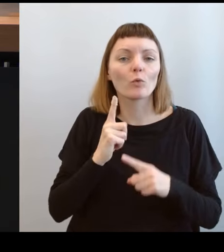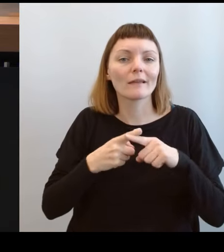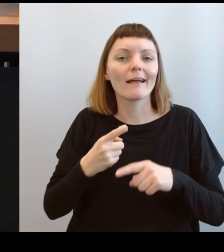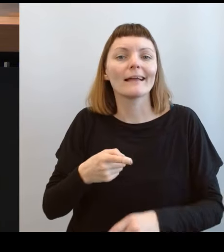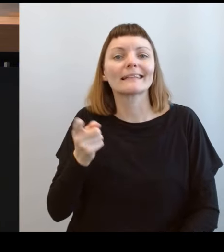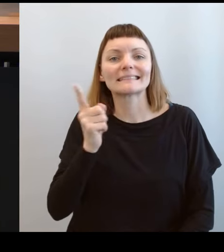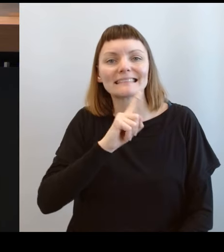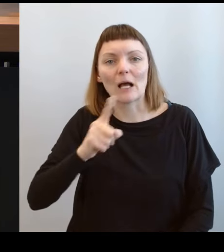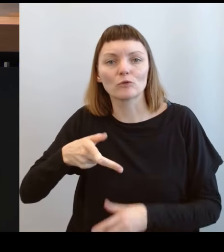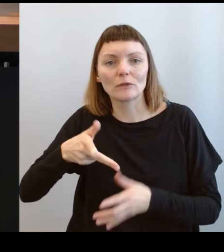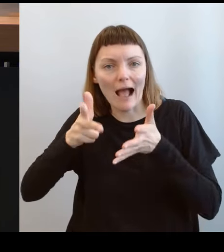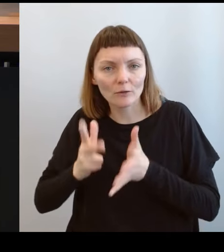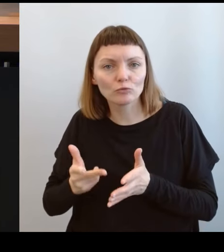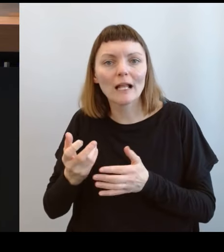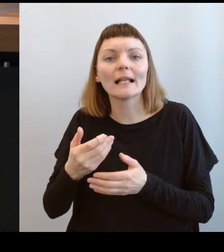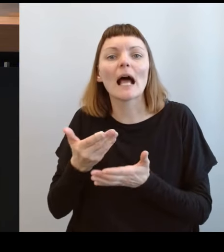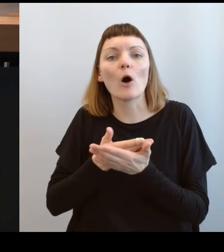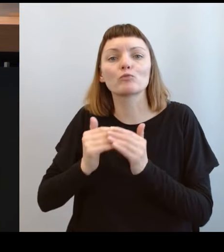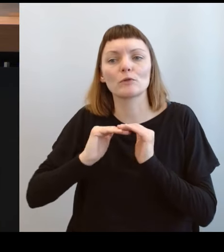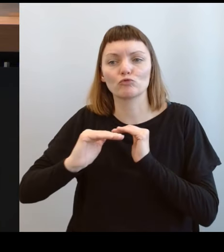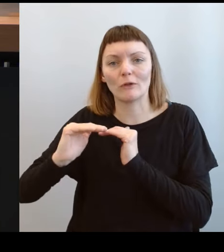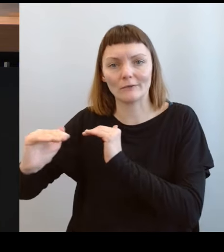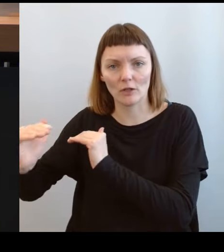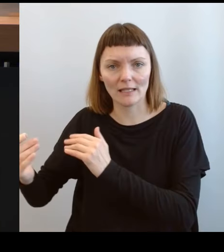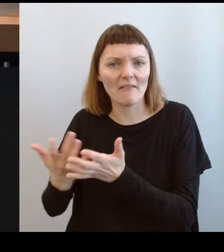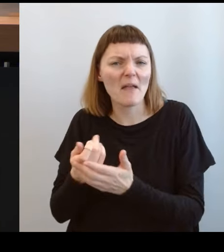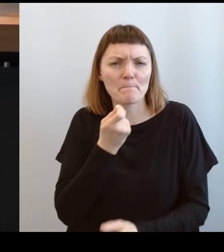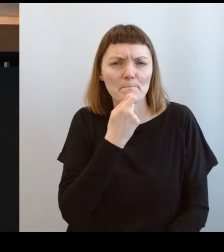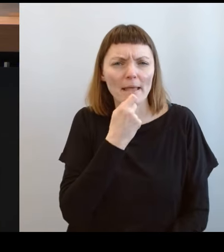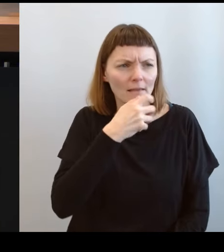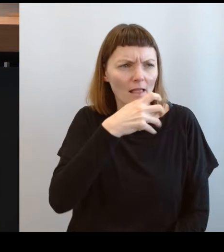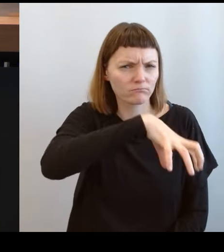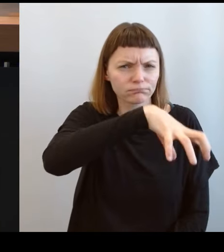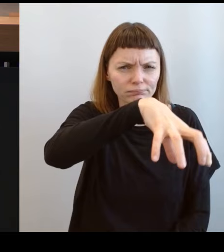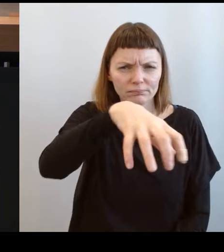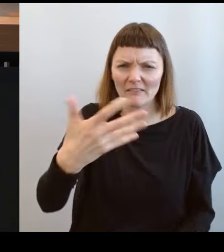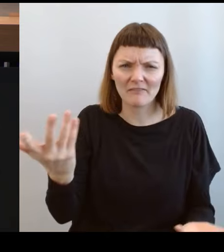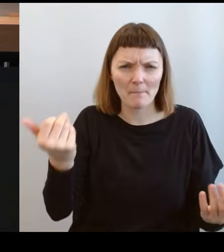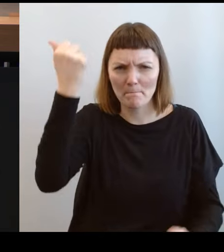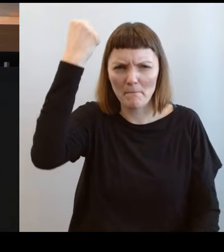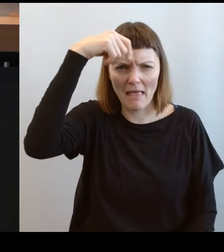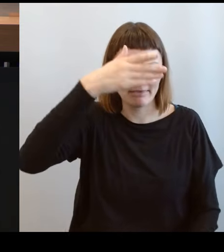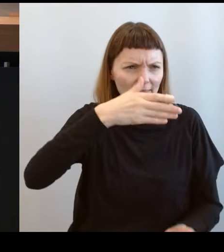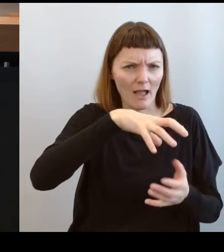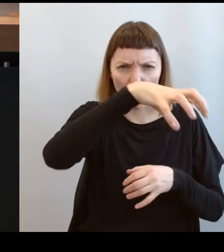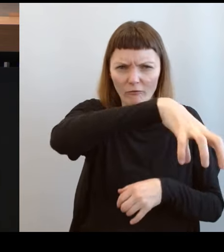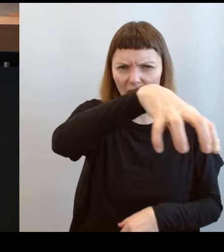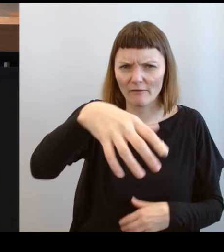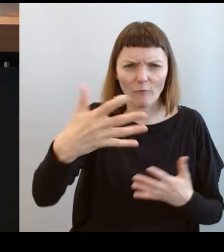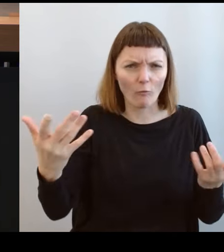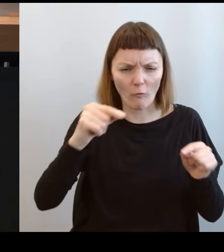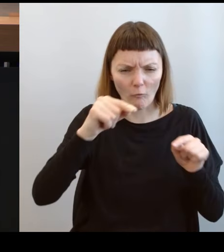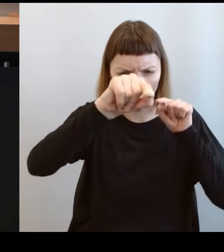das Land Berlin tatsächlich gelegt werden? Die sollen tatsächlich die Auszubildenden in ihren Pausen dann zu den Mensen gehen?